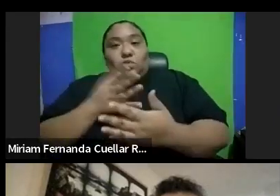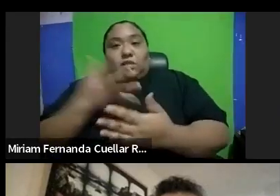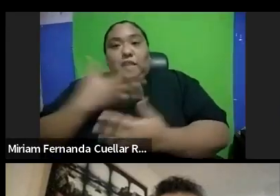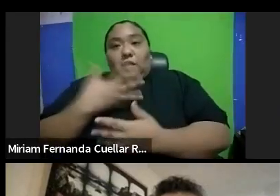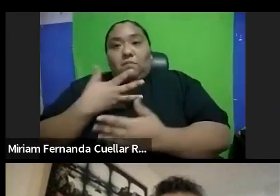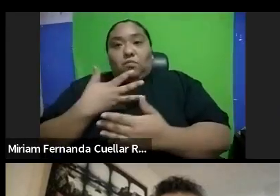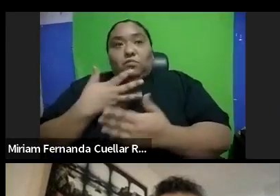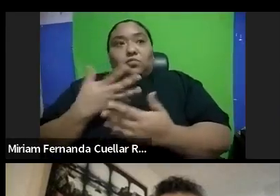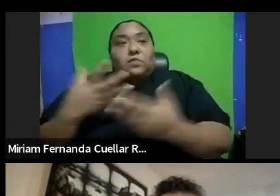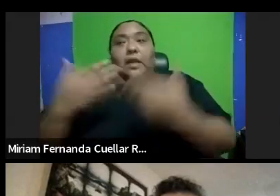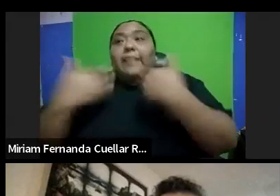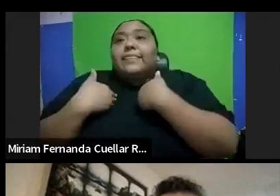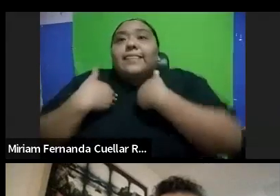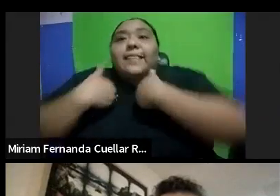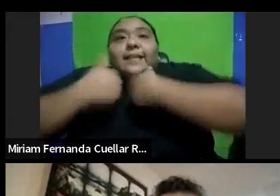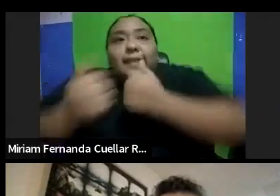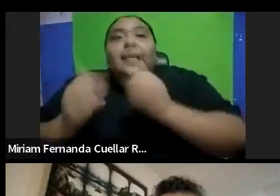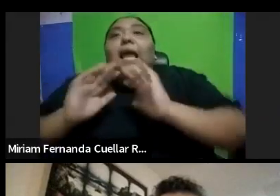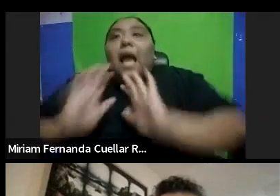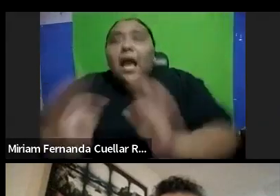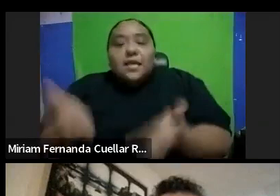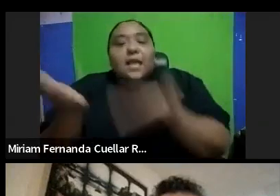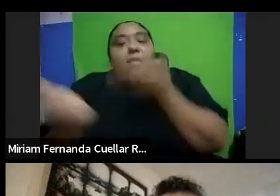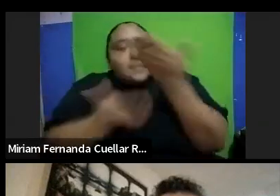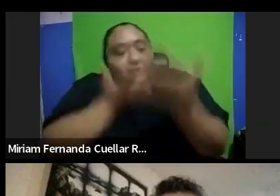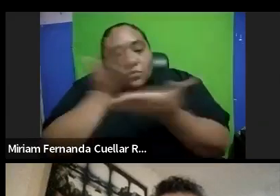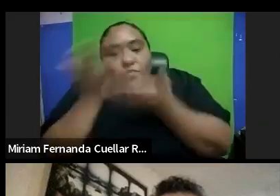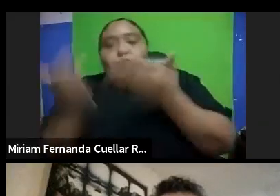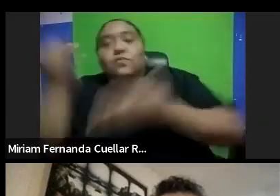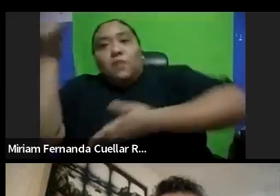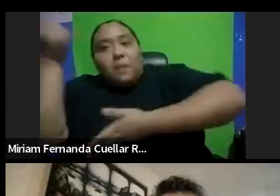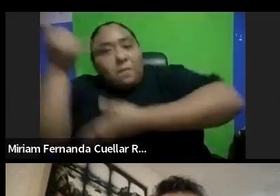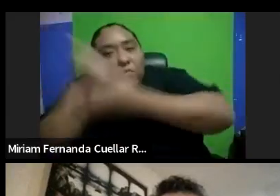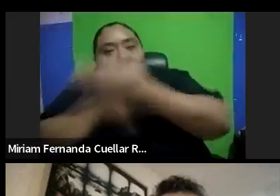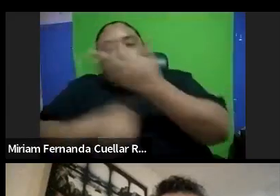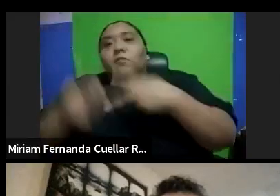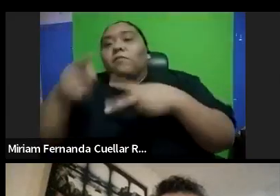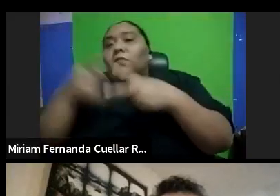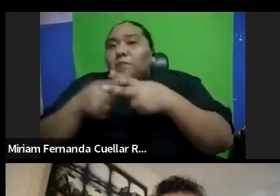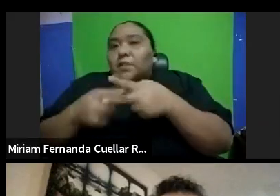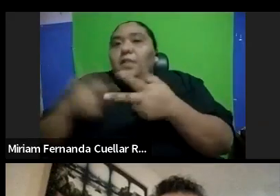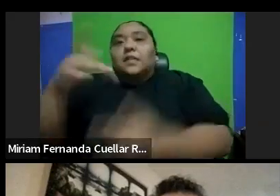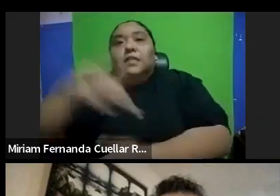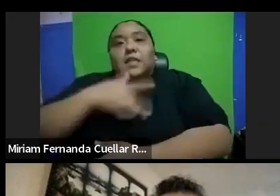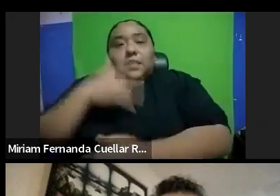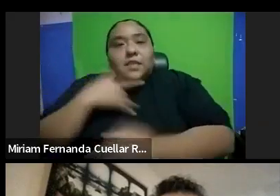tenemos tenemos el privilegio de de haber entendido de haber entendido. El sentir que demostramos y que construimos tiene